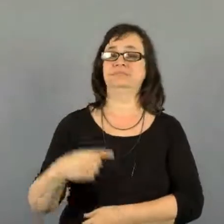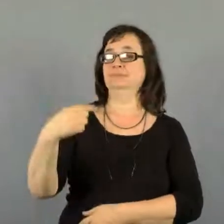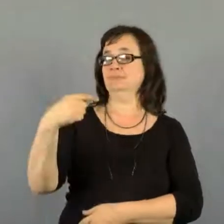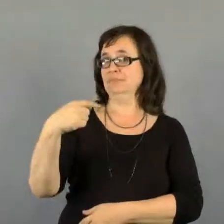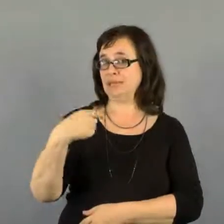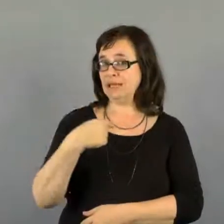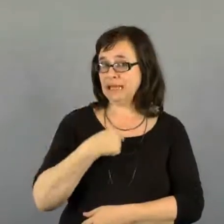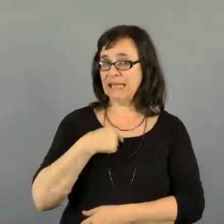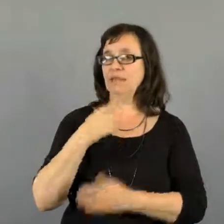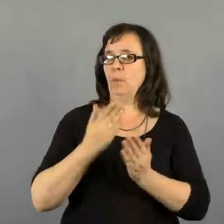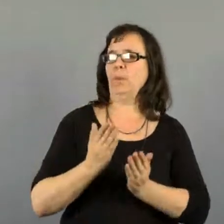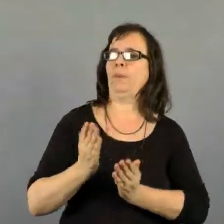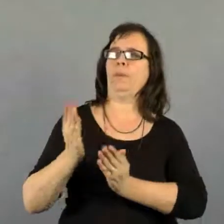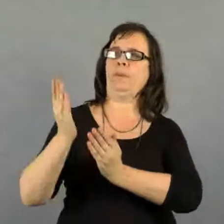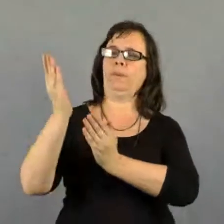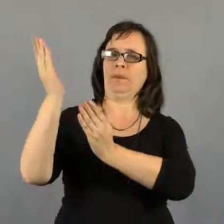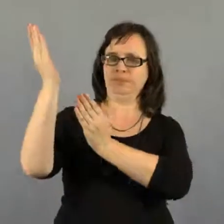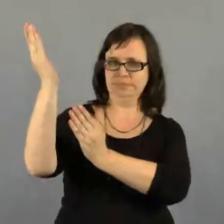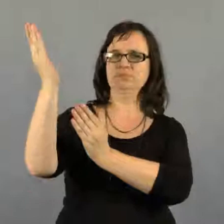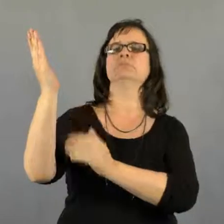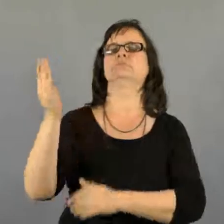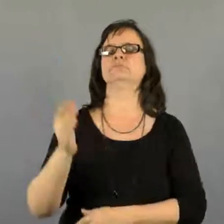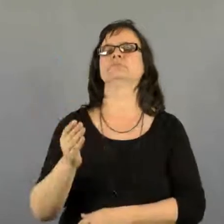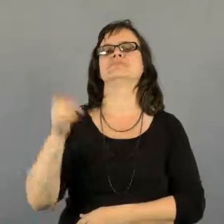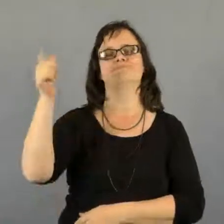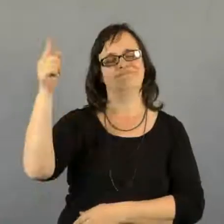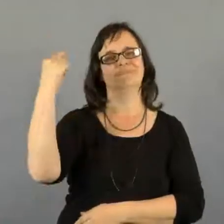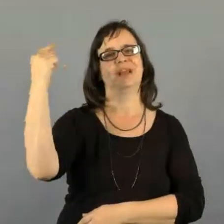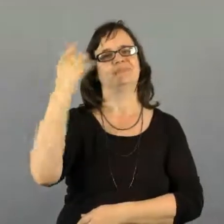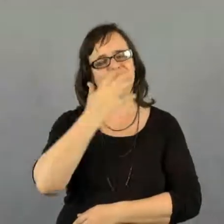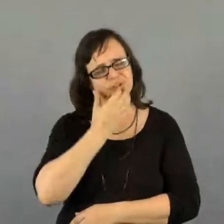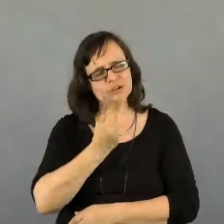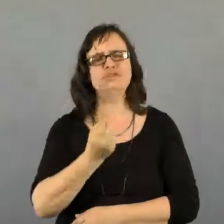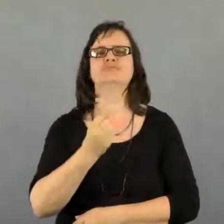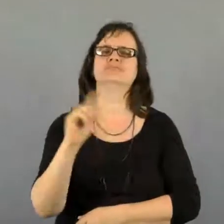Ich gehe zu Gott Dann ist mein Wunsch